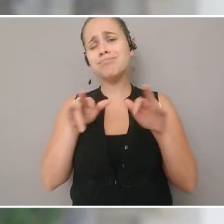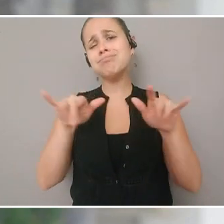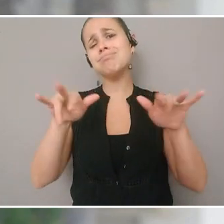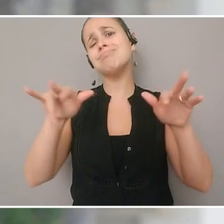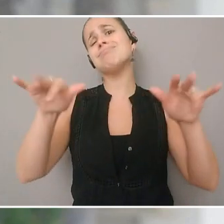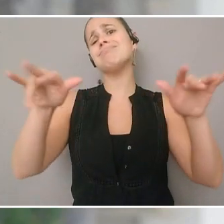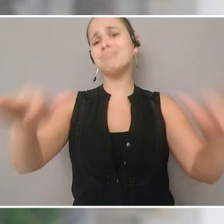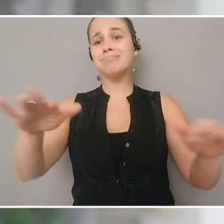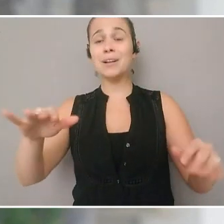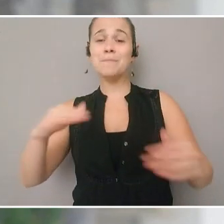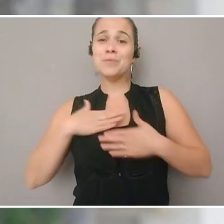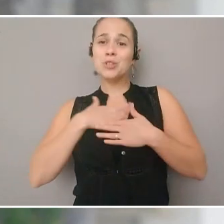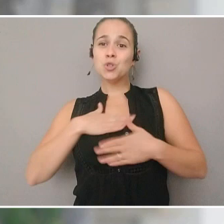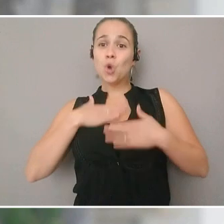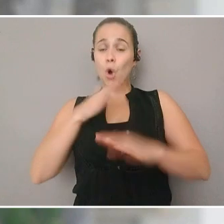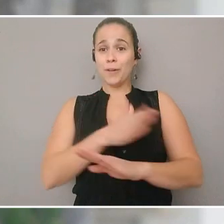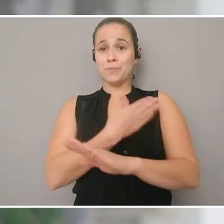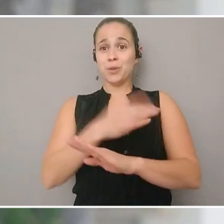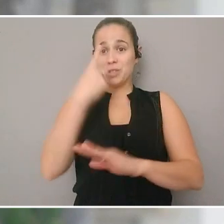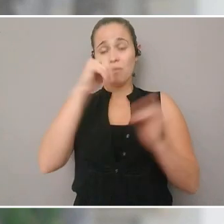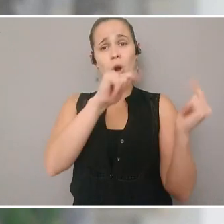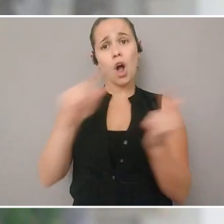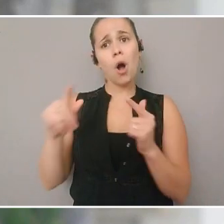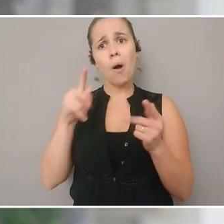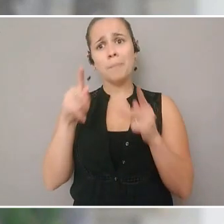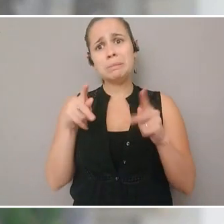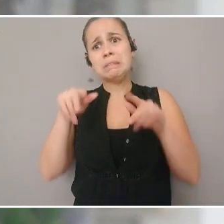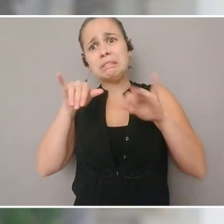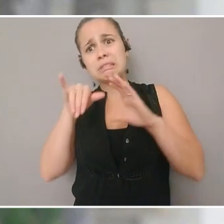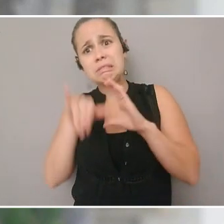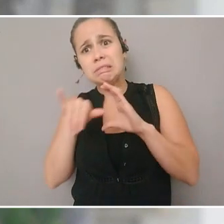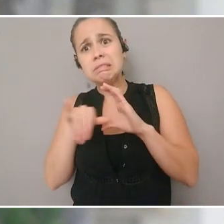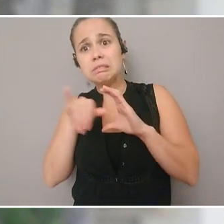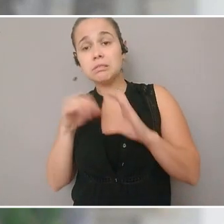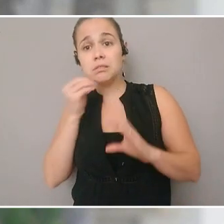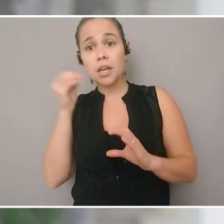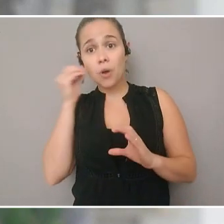todos que se refugian en casa. Mientras estas